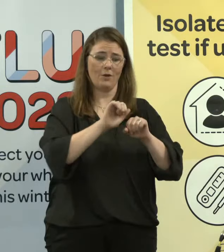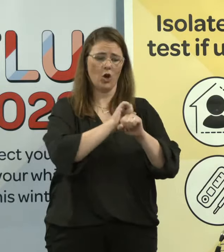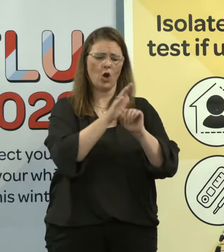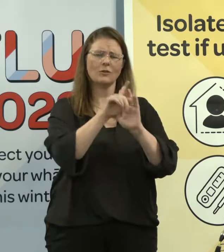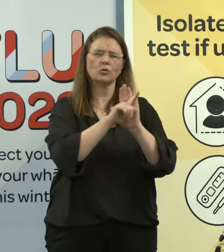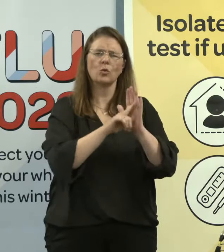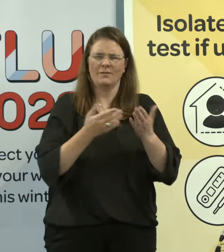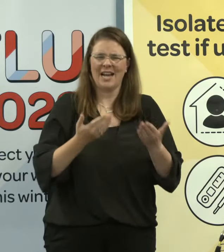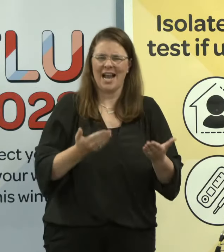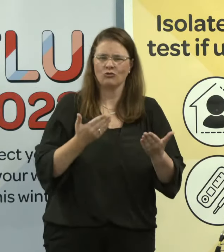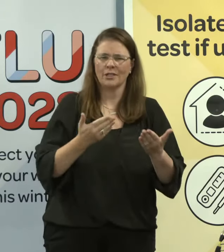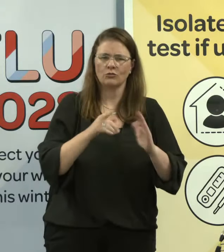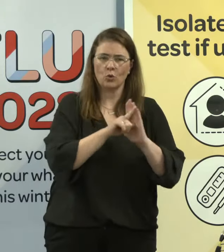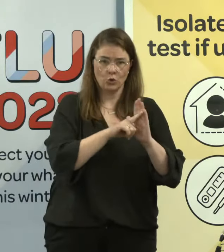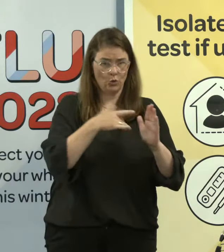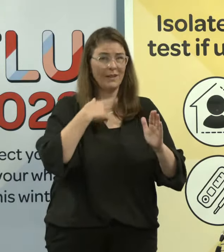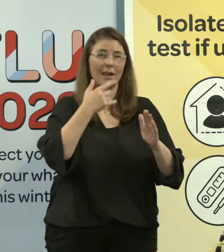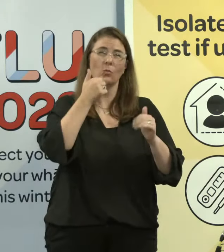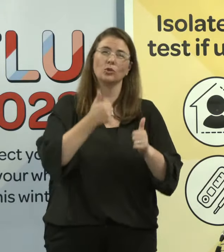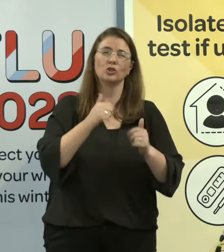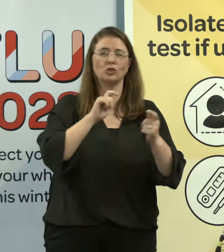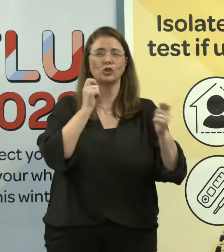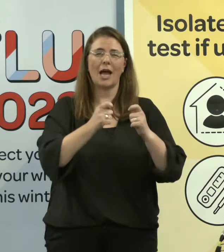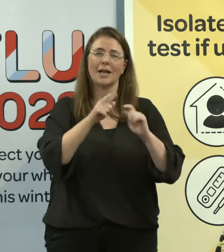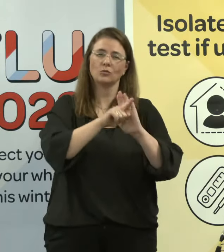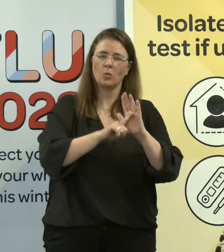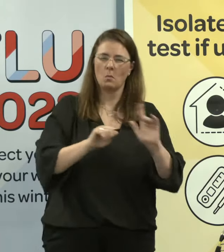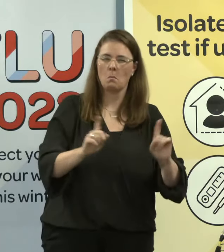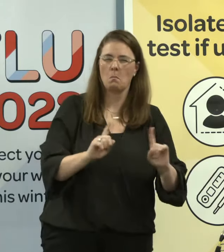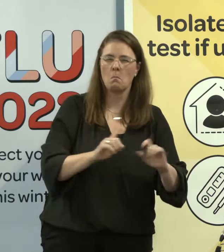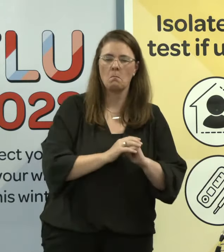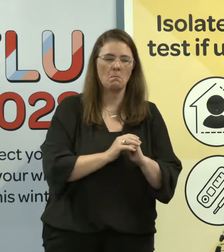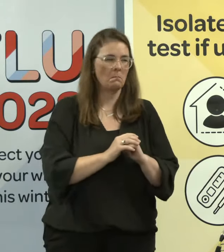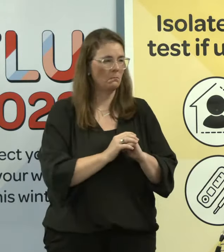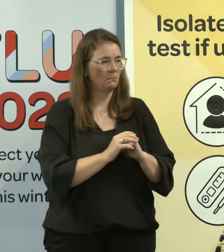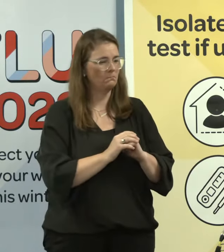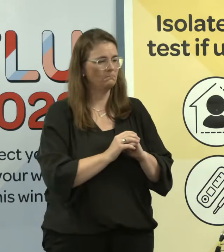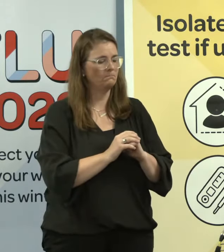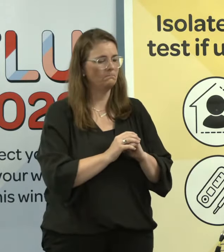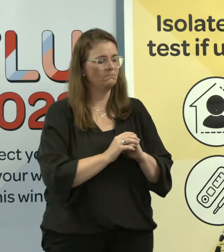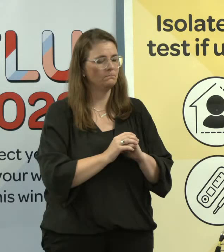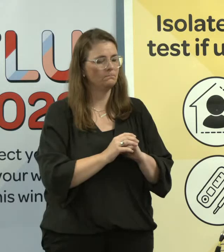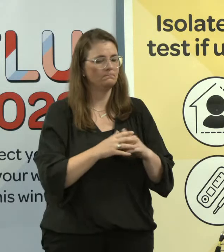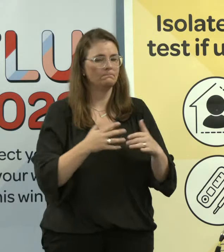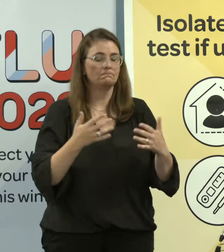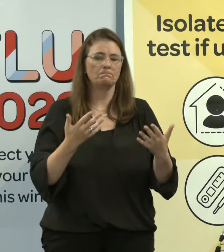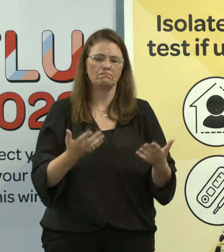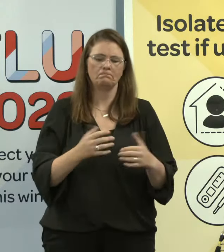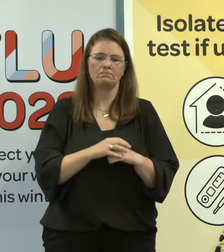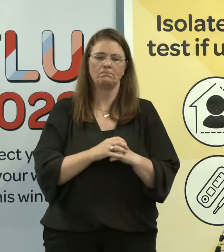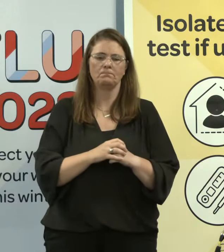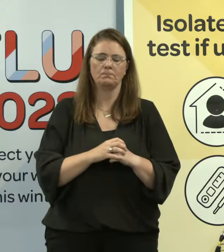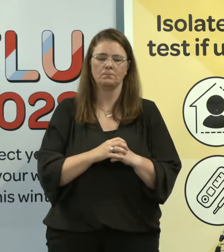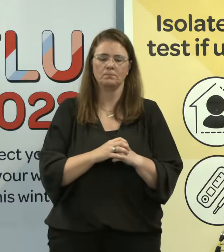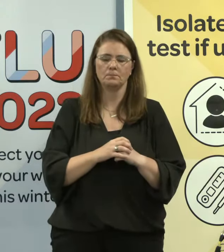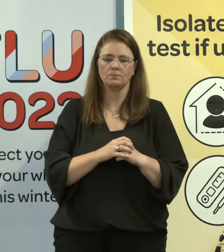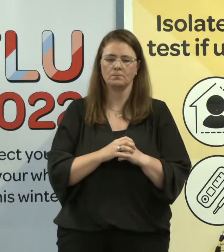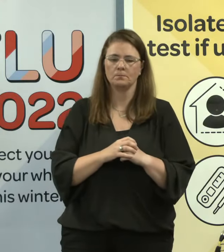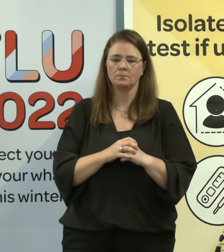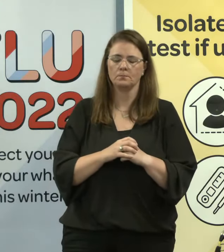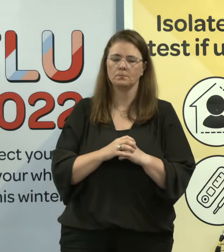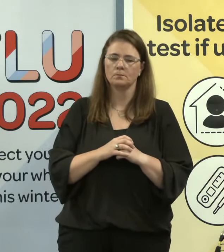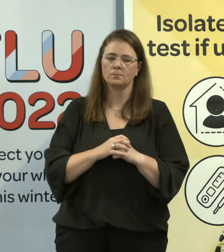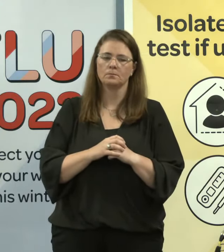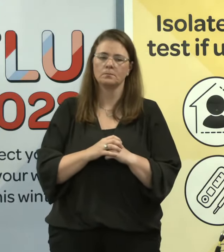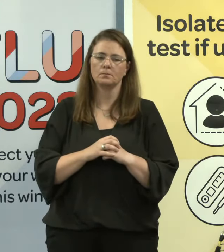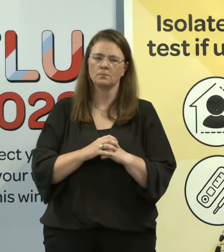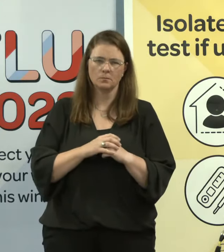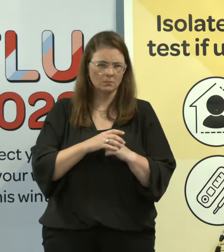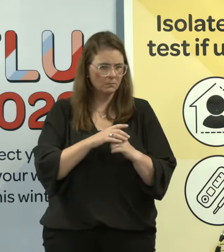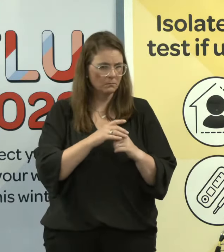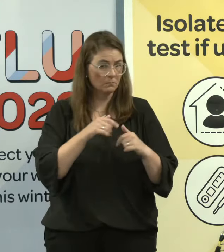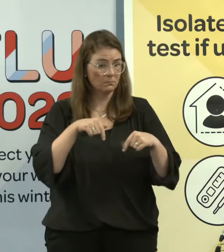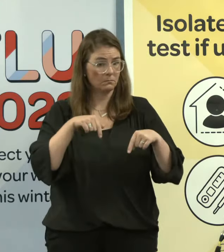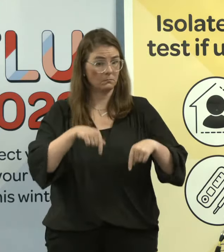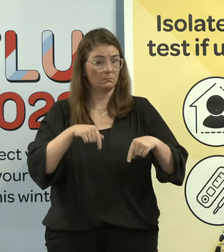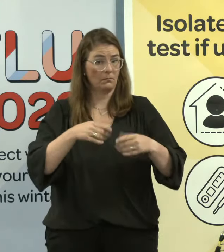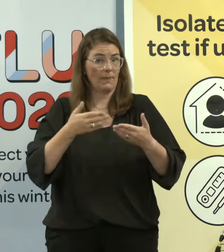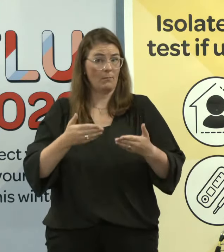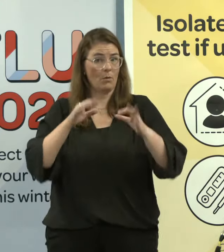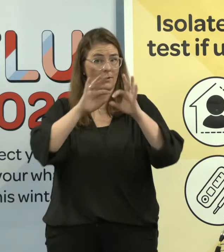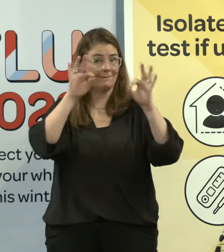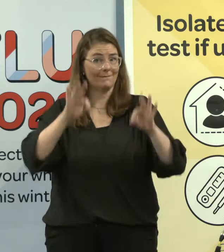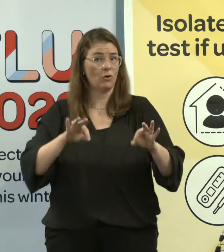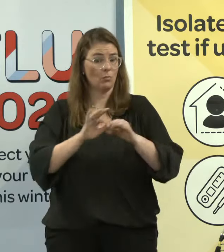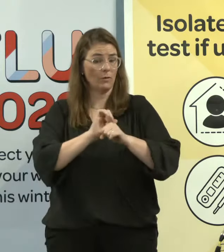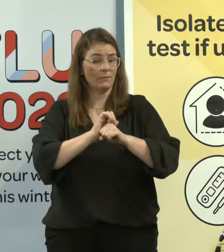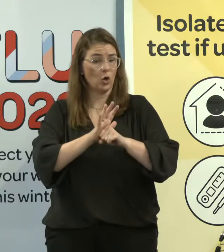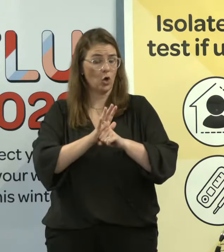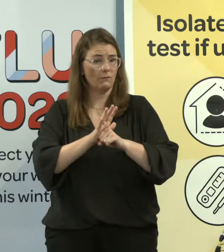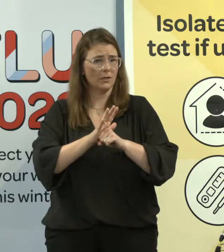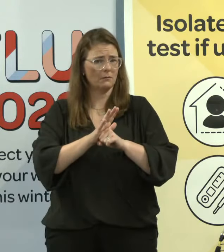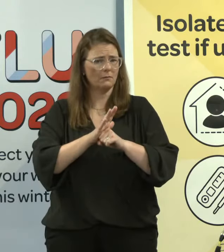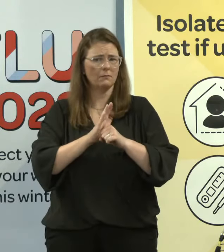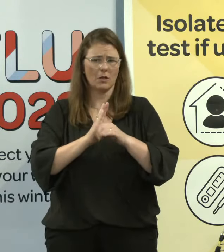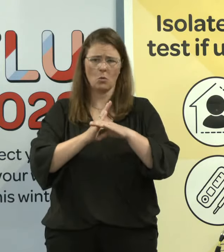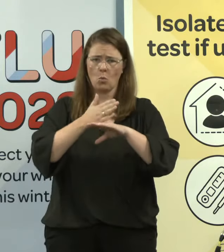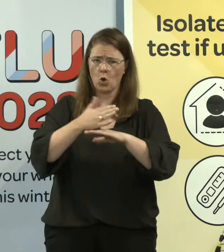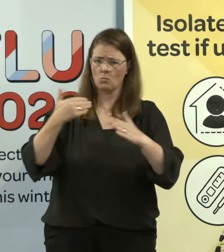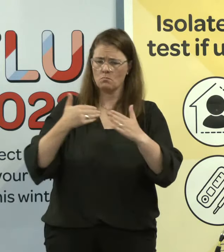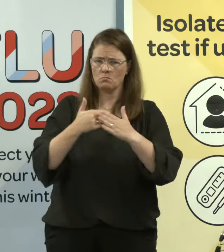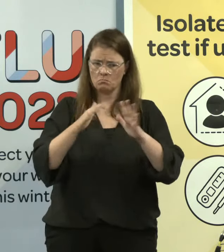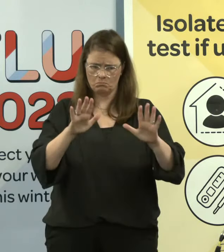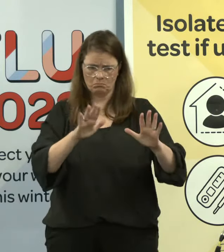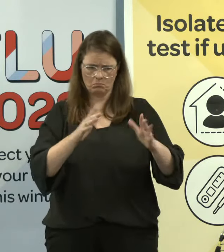makona kei a koe te huinga ture